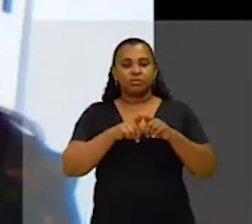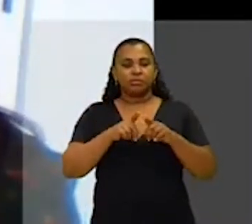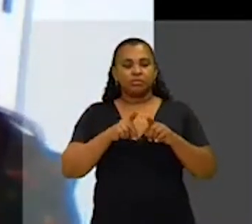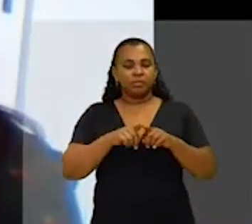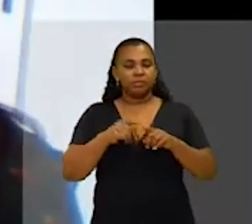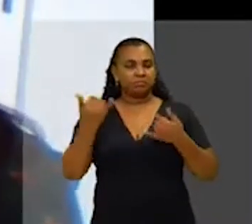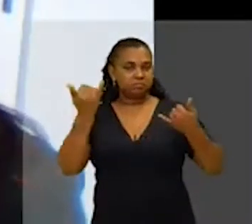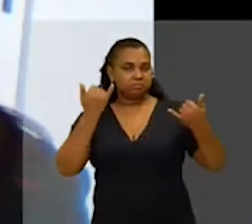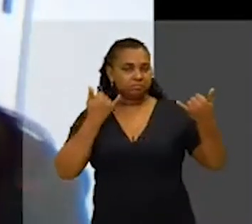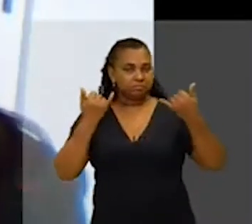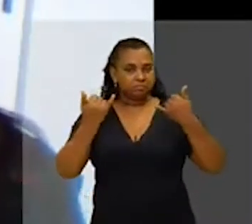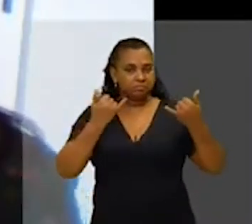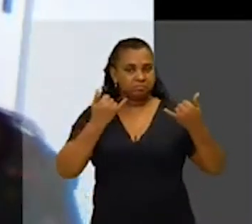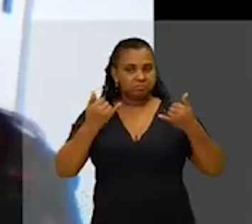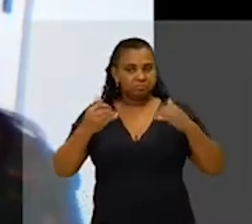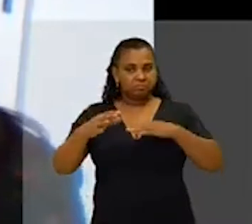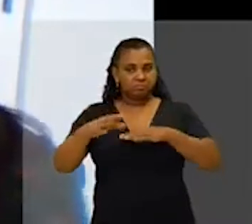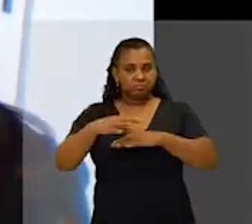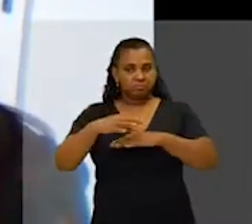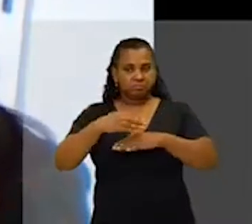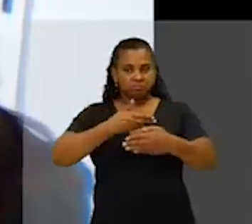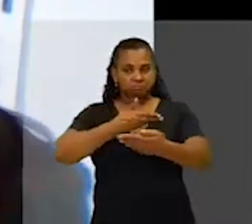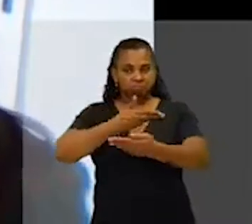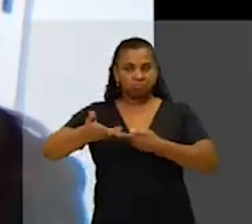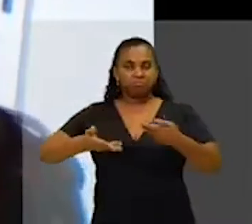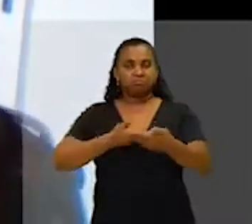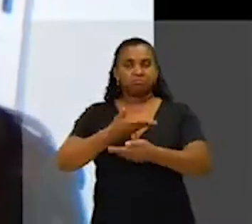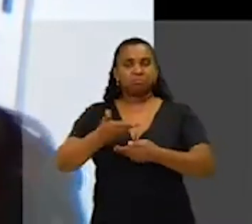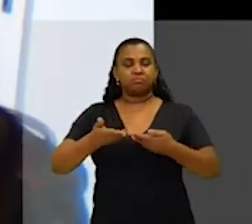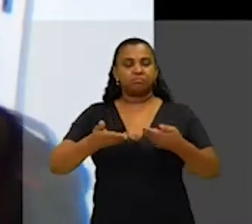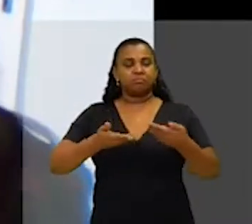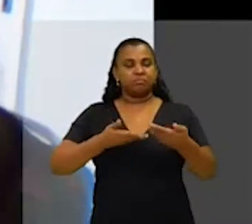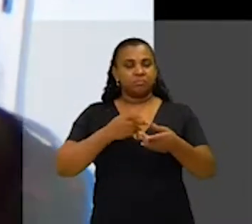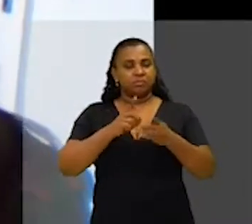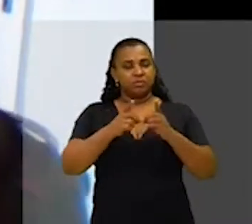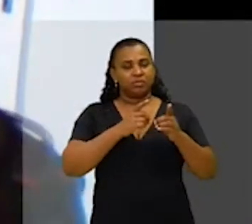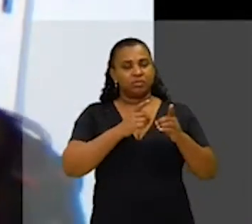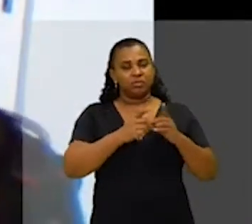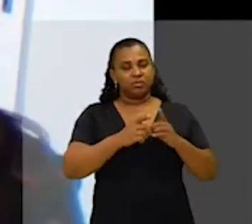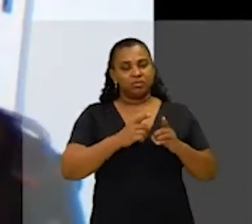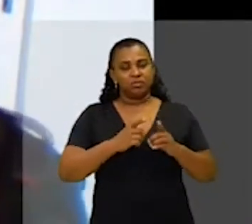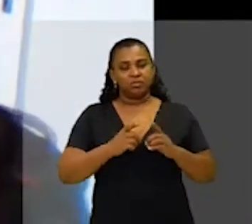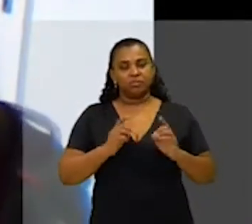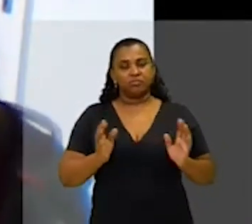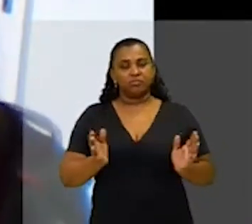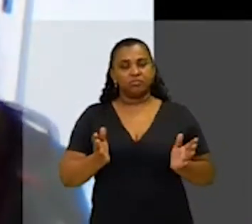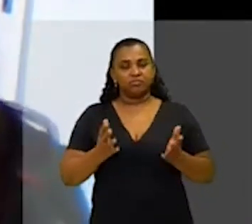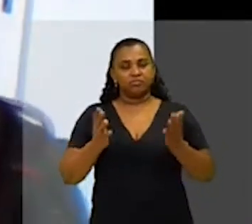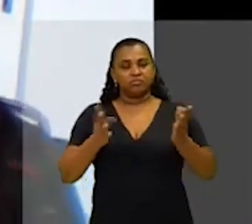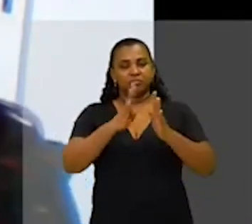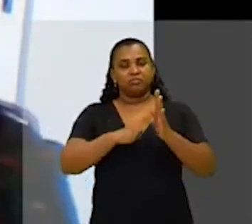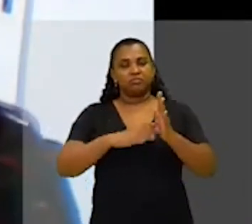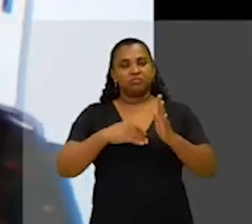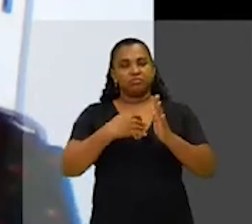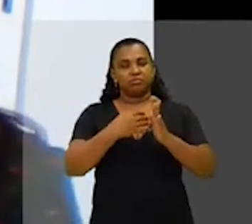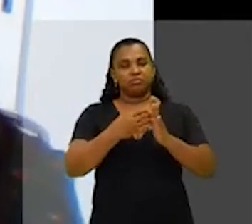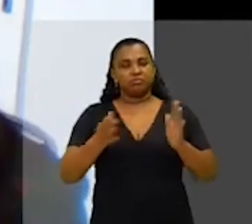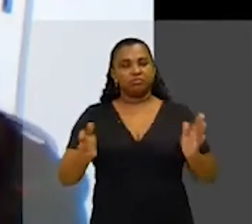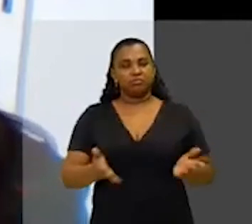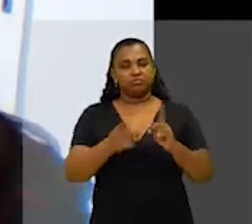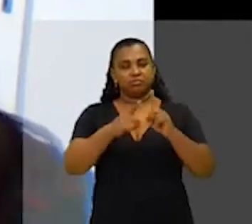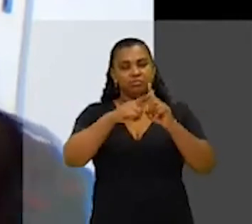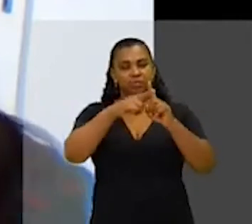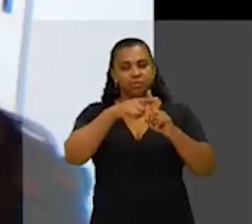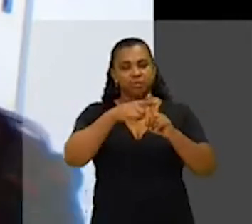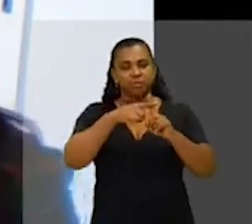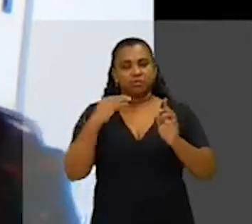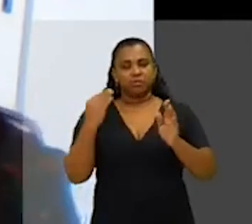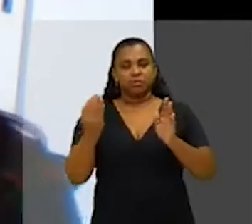sentido dia eu fumasse diálogo agenda positivos acho que formou a gente colocou tipo hoje Marcelo